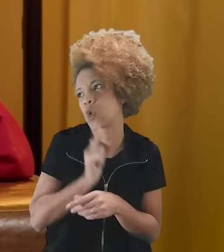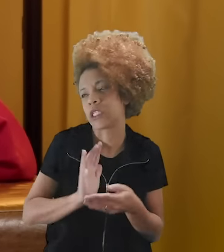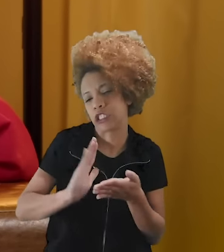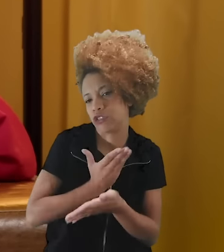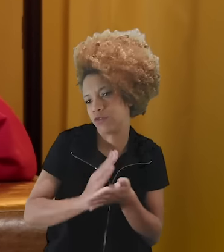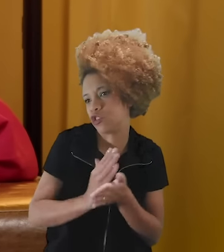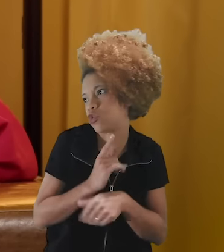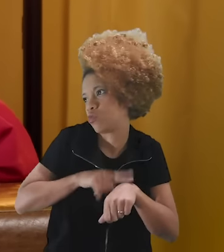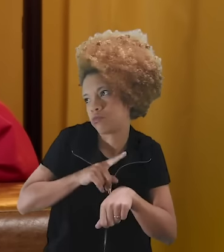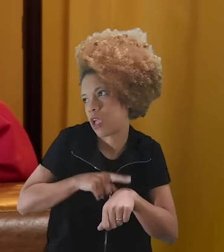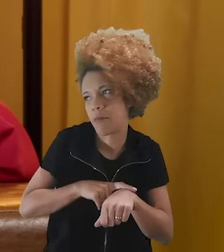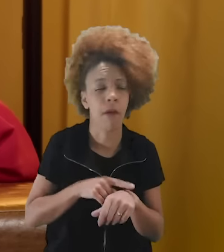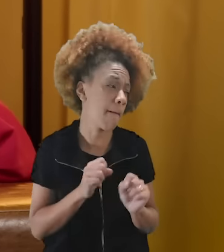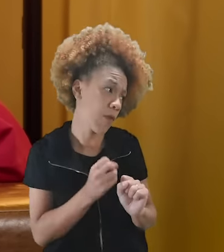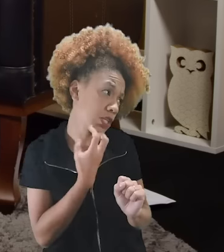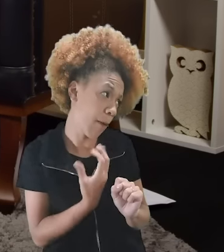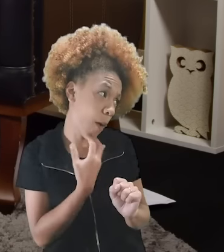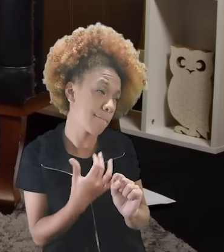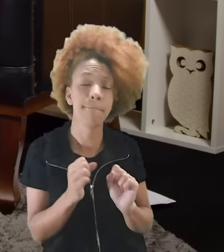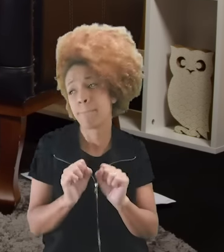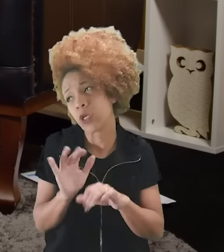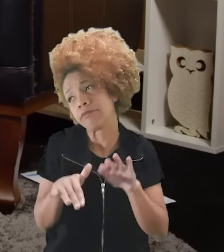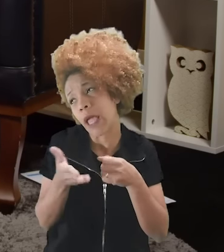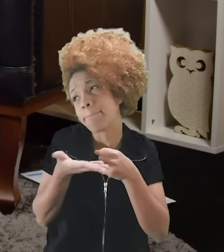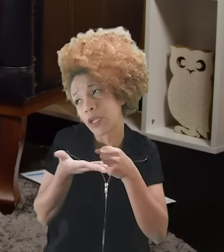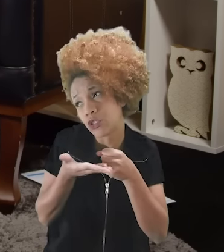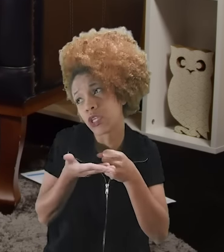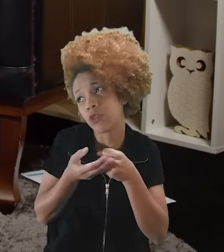dividir o seu tempo para jogar outras modalidades de alto nível ele pode ser mediano se ele jogar